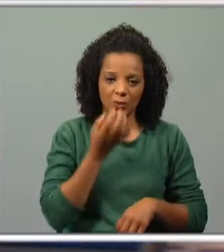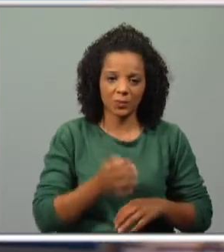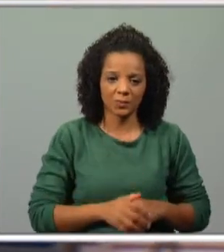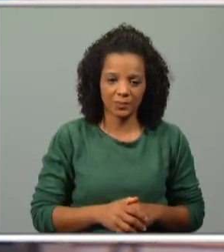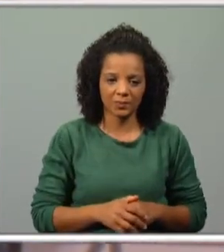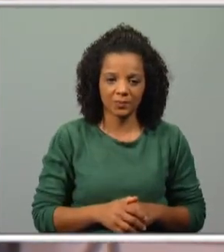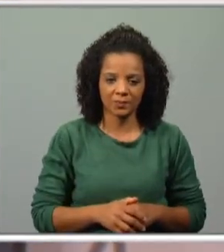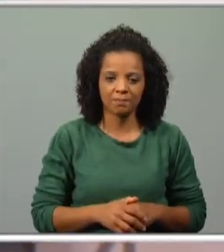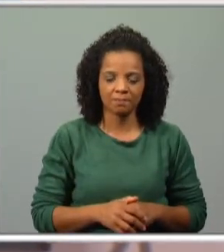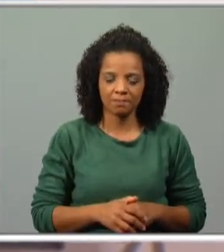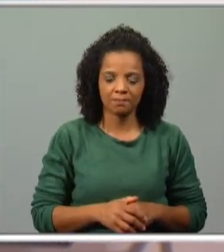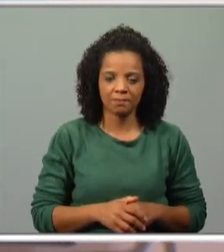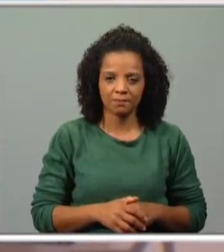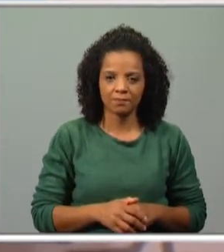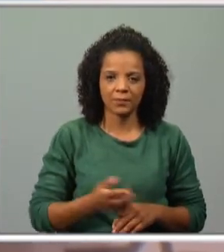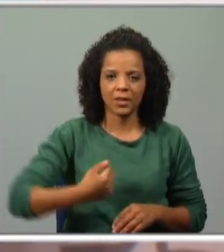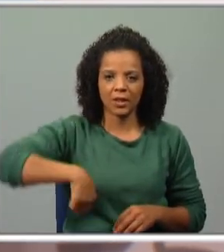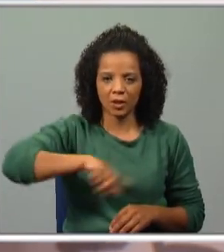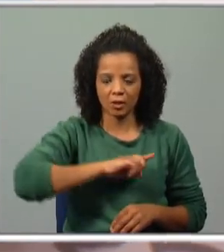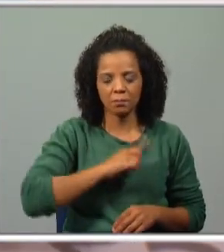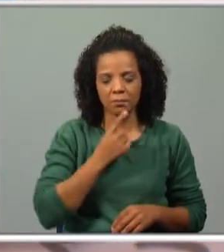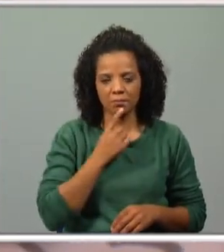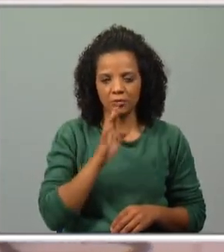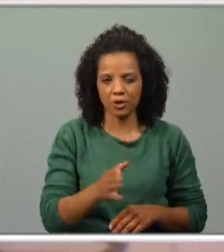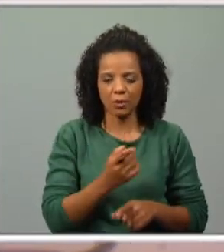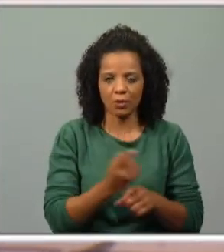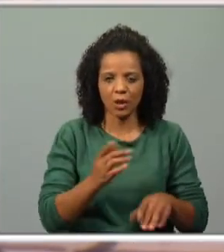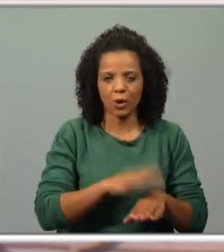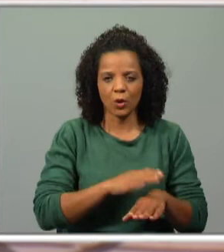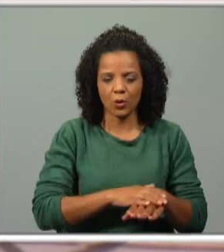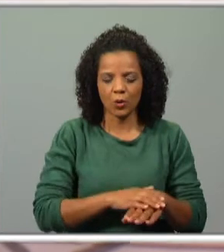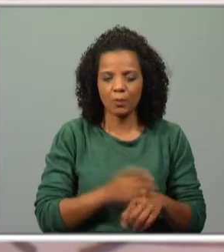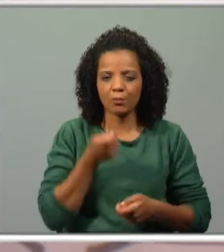portanto algo que nós já percebíamos por todos os indícios que foram surgindo ao 因此我們已經意識到所有出現的跡象